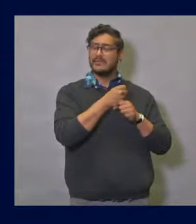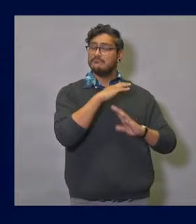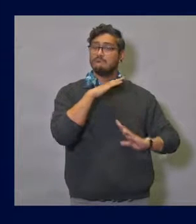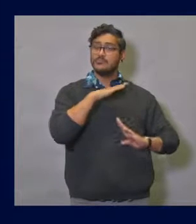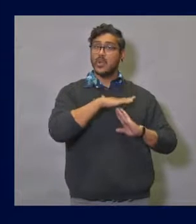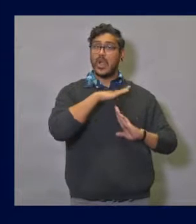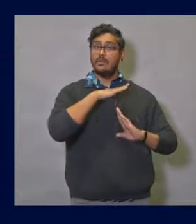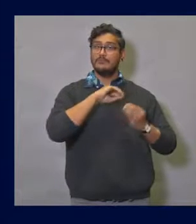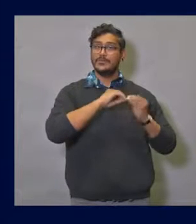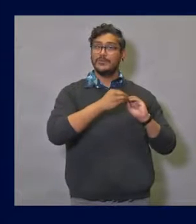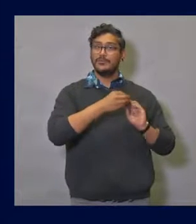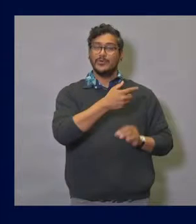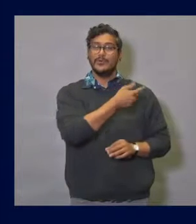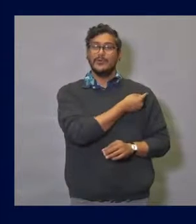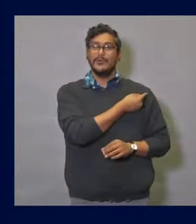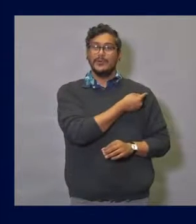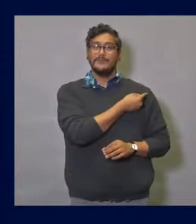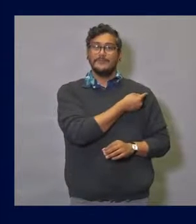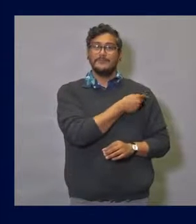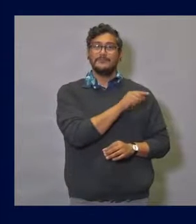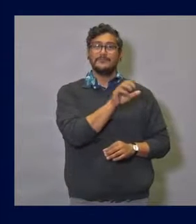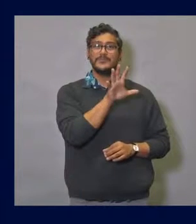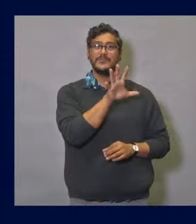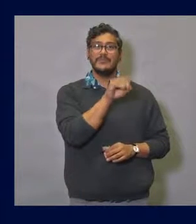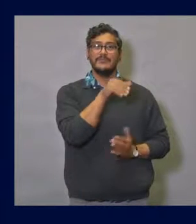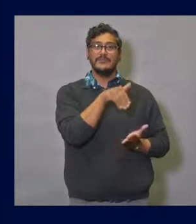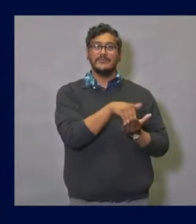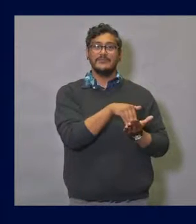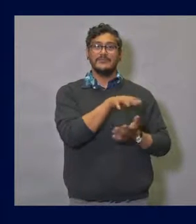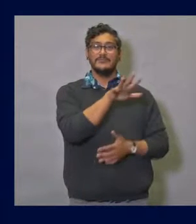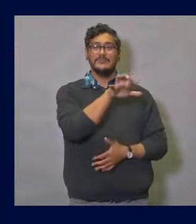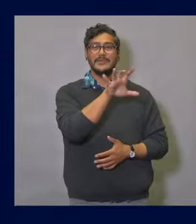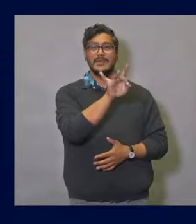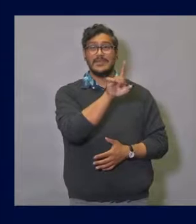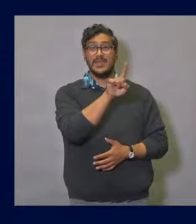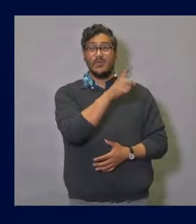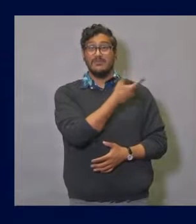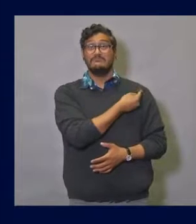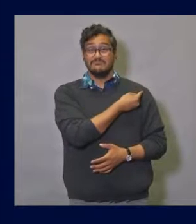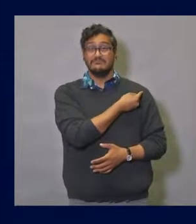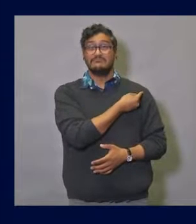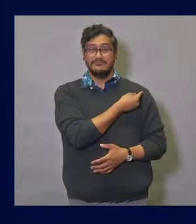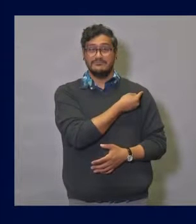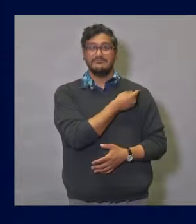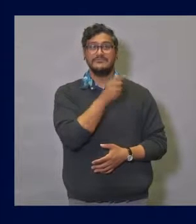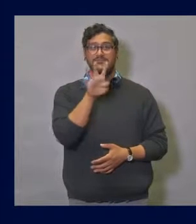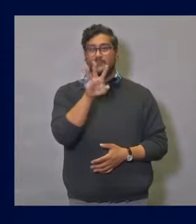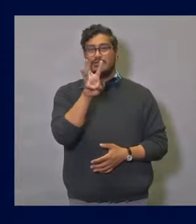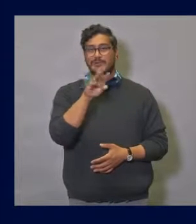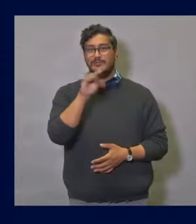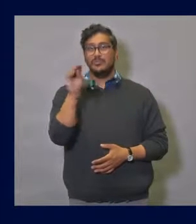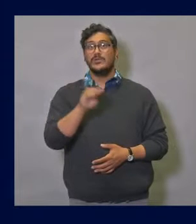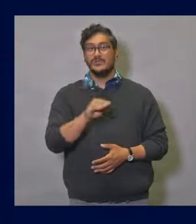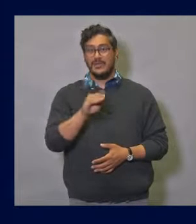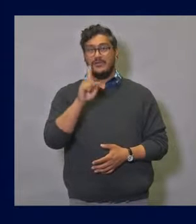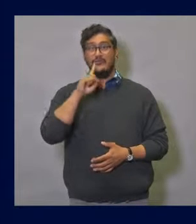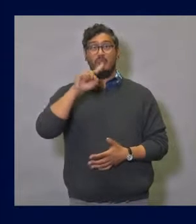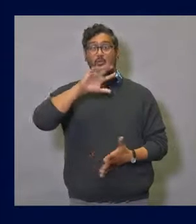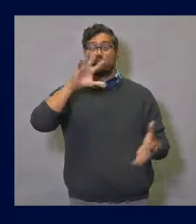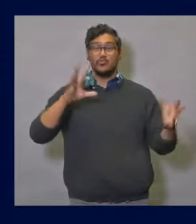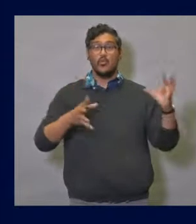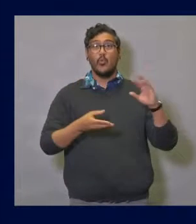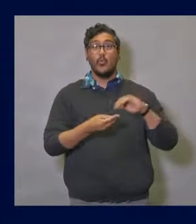PERSONAS QUE TRABAJAN EN EL SEC